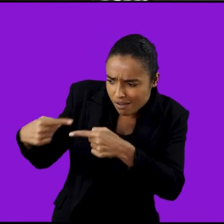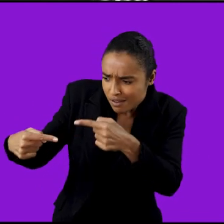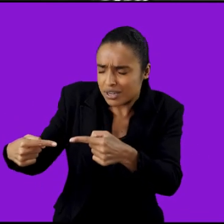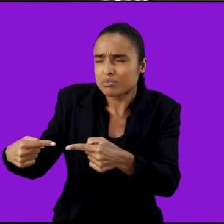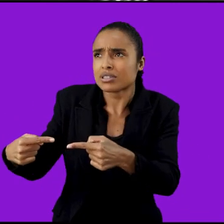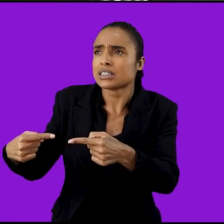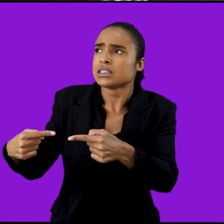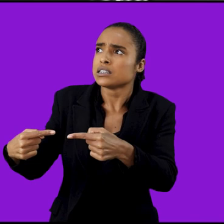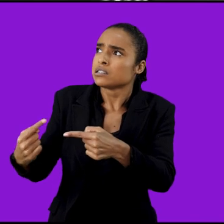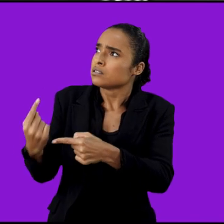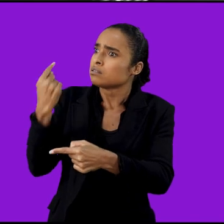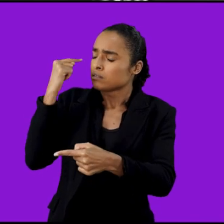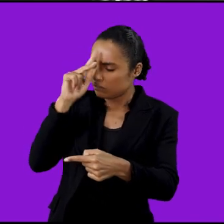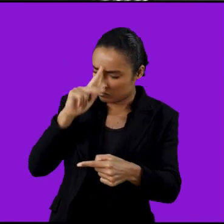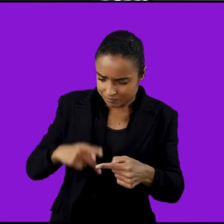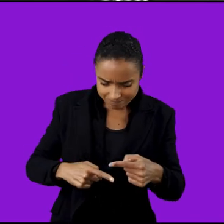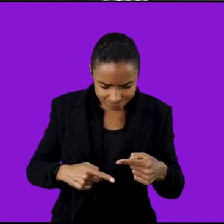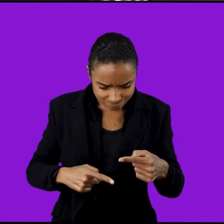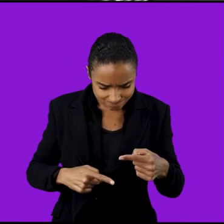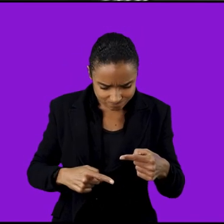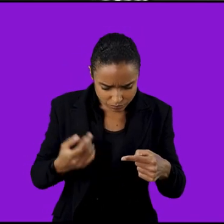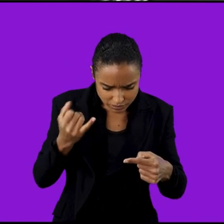Talvez do que a gente se questionou, se a gente pertencia certos espaços